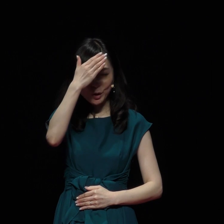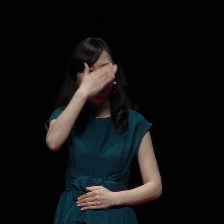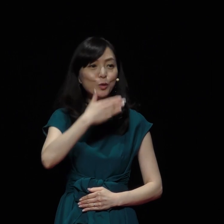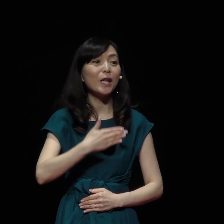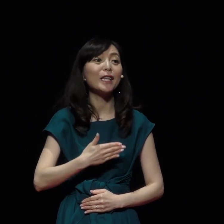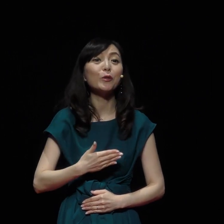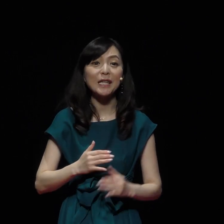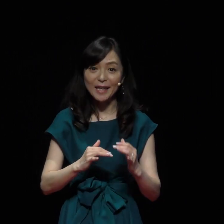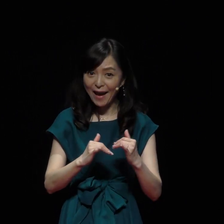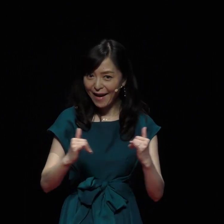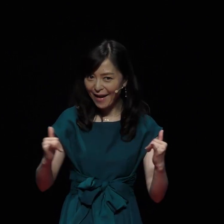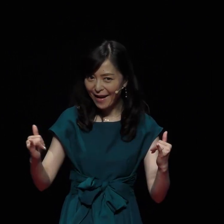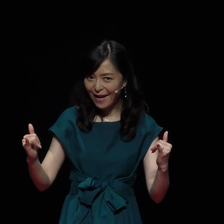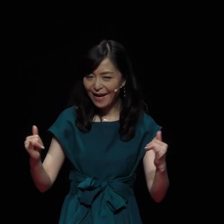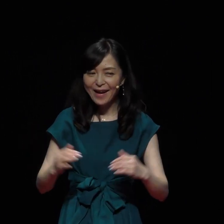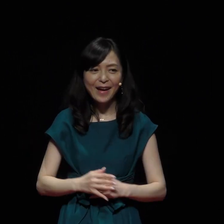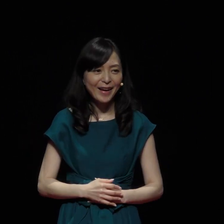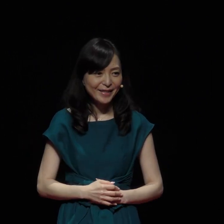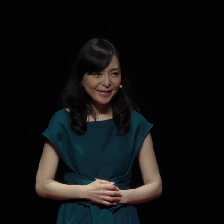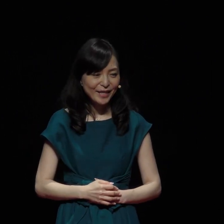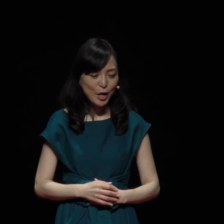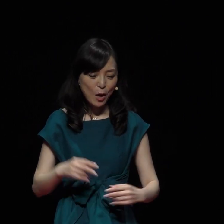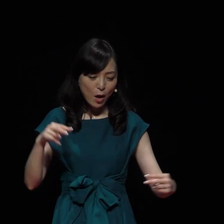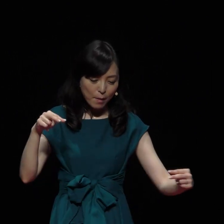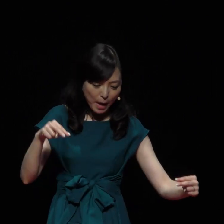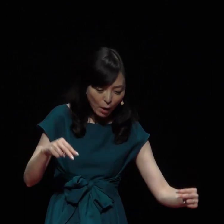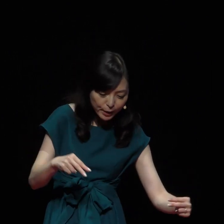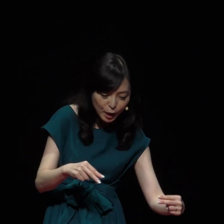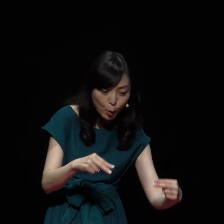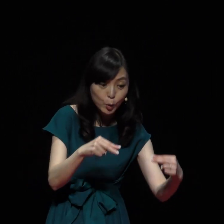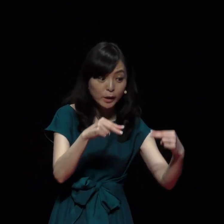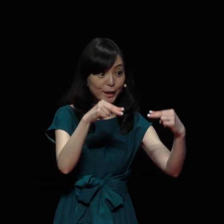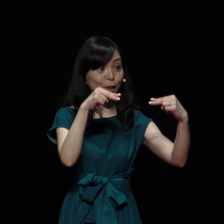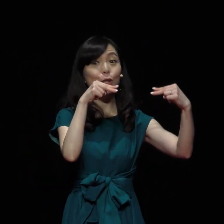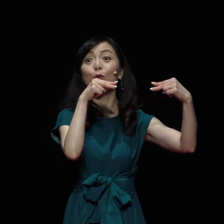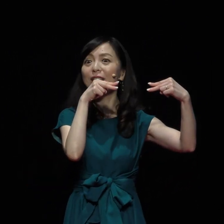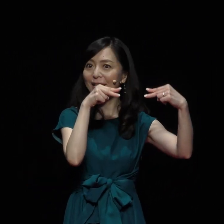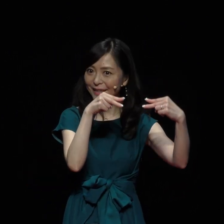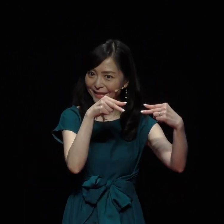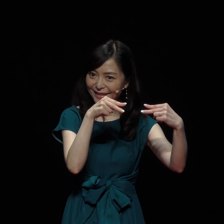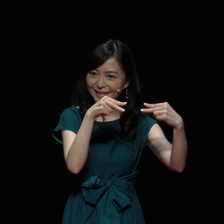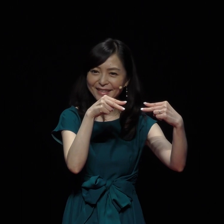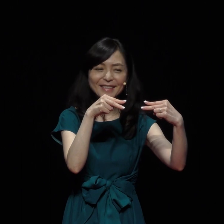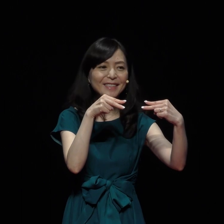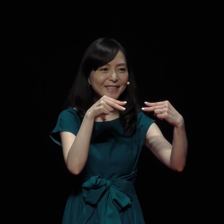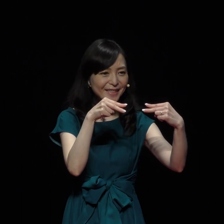personas que al principio no eran expresivas, comenzaron a poder ver a los ojos,